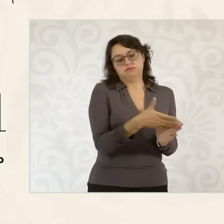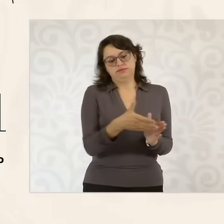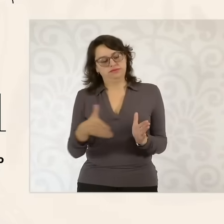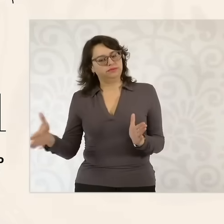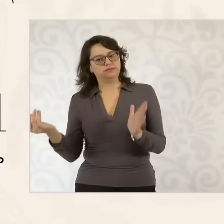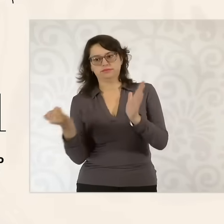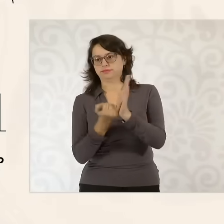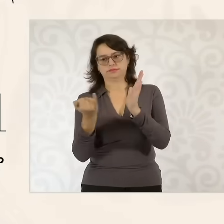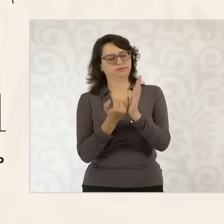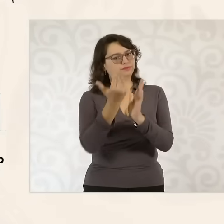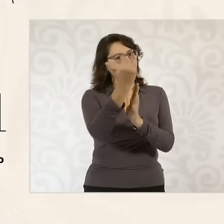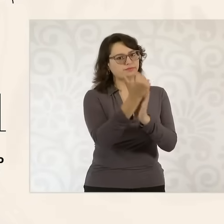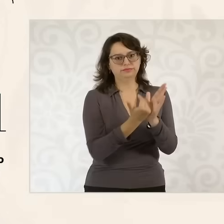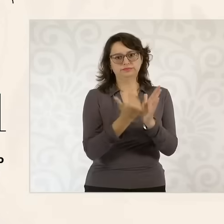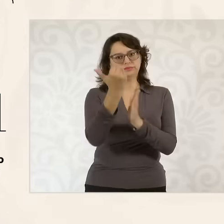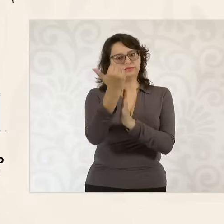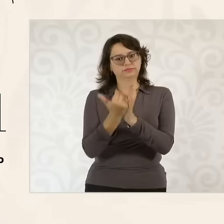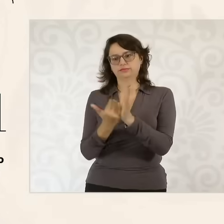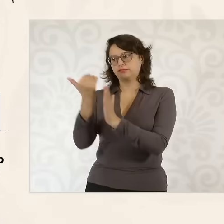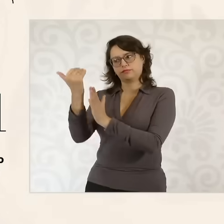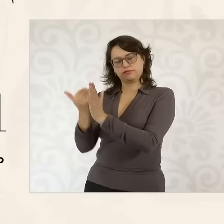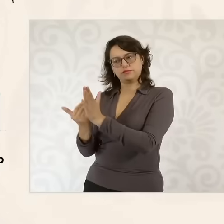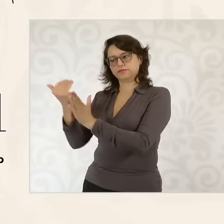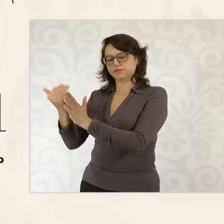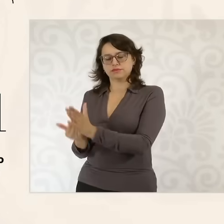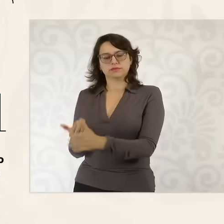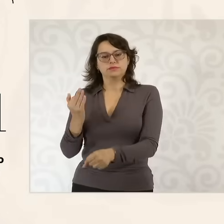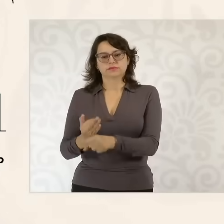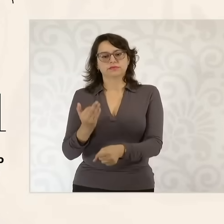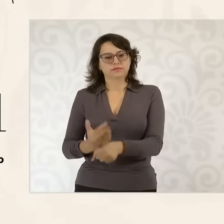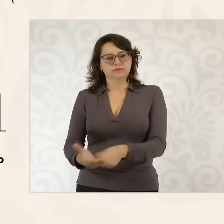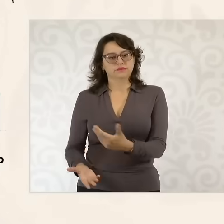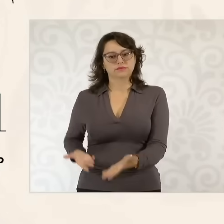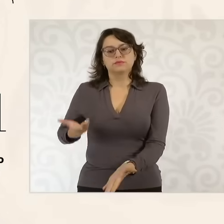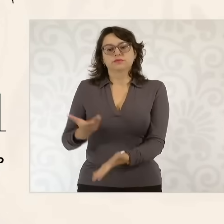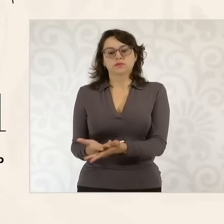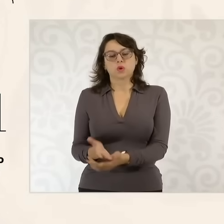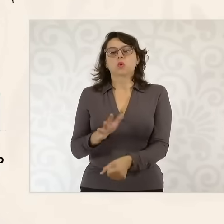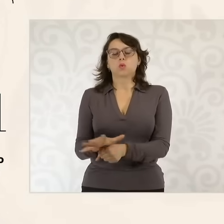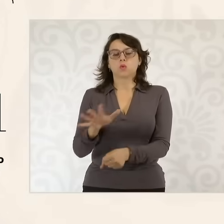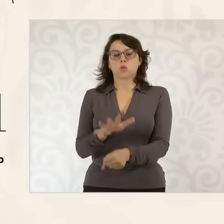fiscal, este impuesto de Pemex hasta llegar a esta propuesta del derecho petrolero para el bienestar,